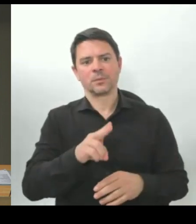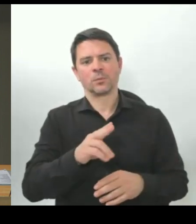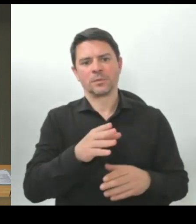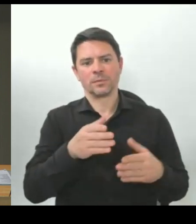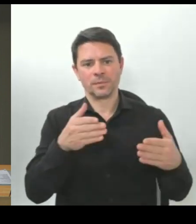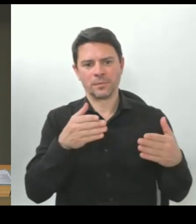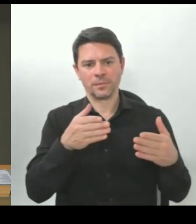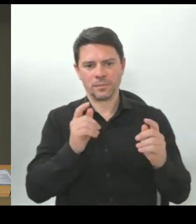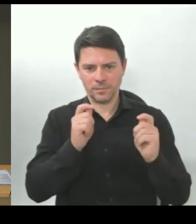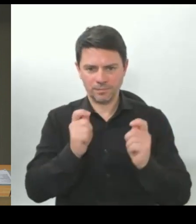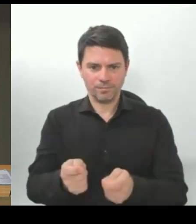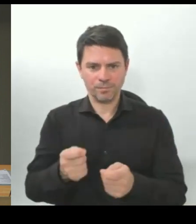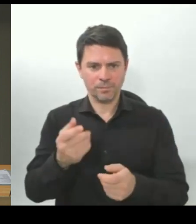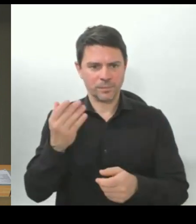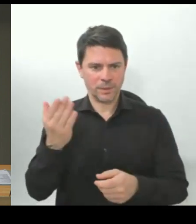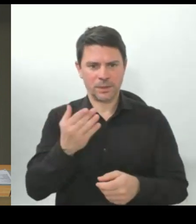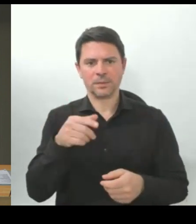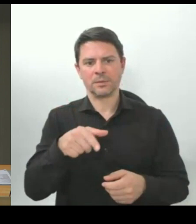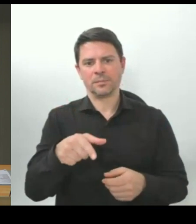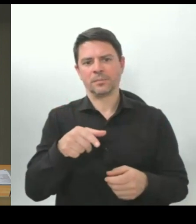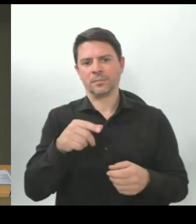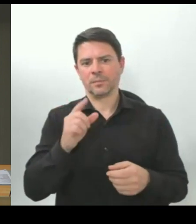Und hier der Abgeordnete. Bussek. Bitte schön.(Rednerwechsel)